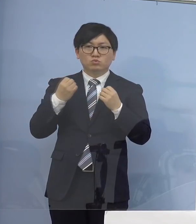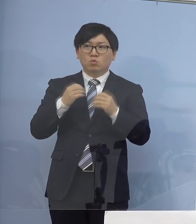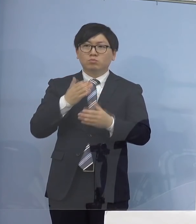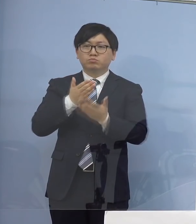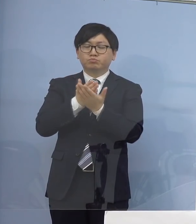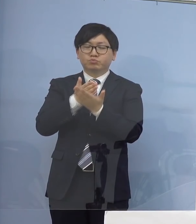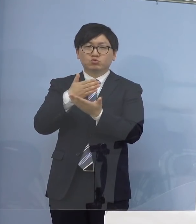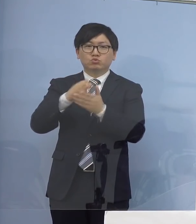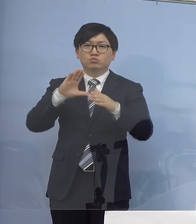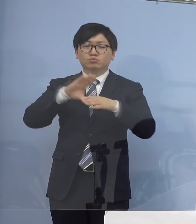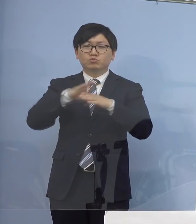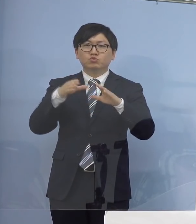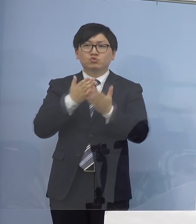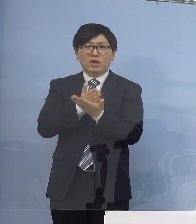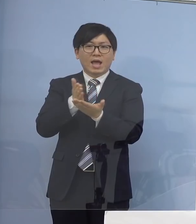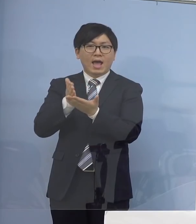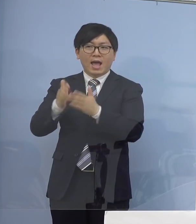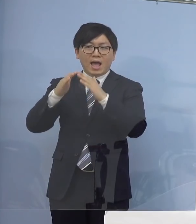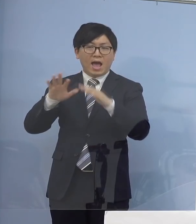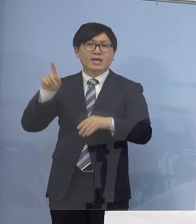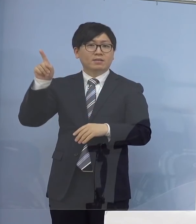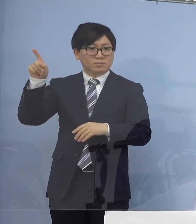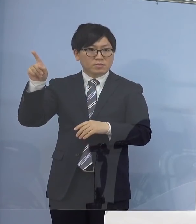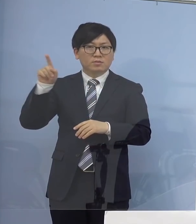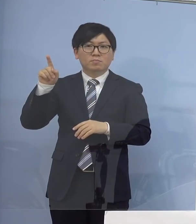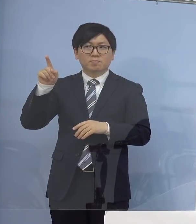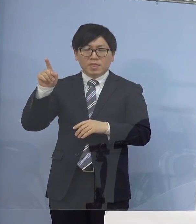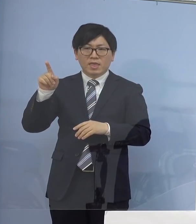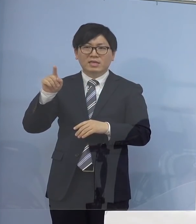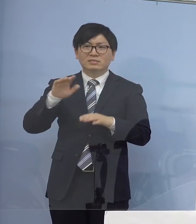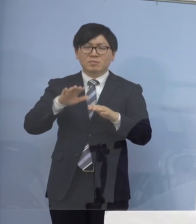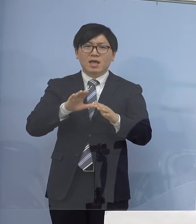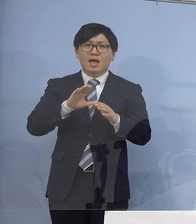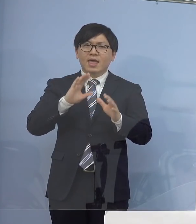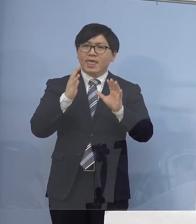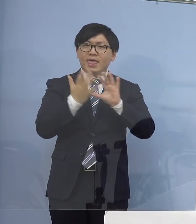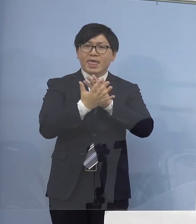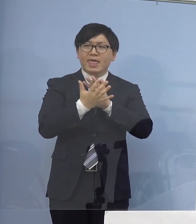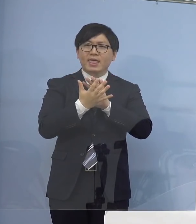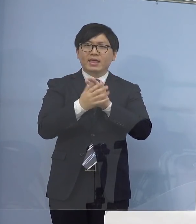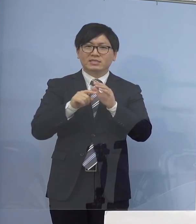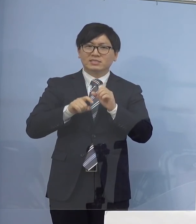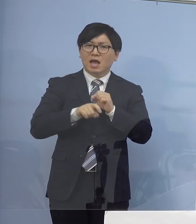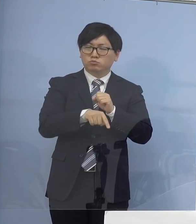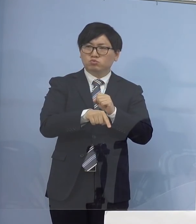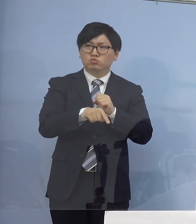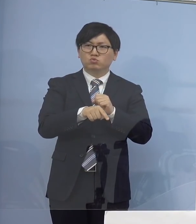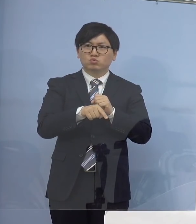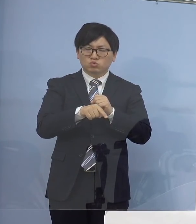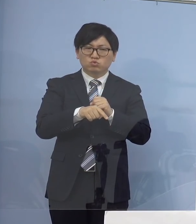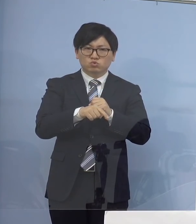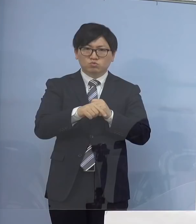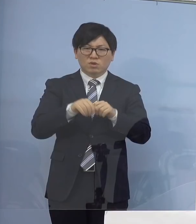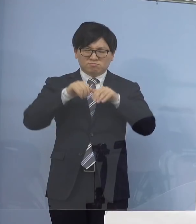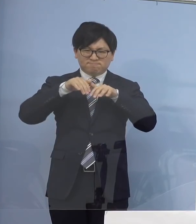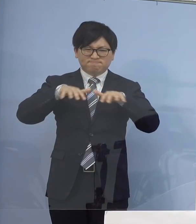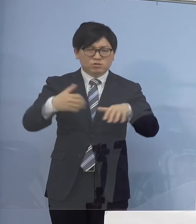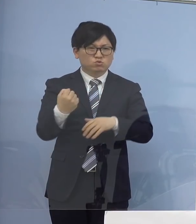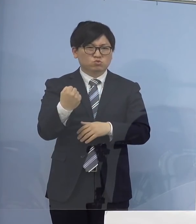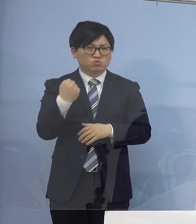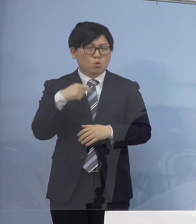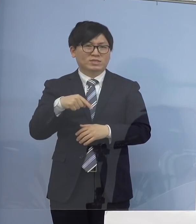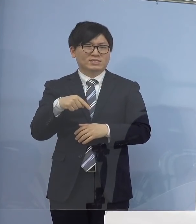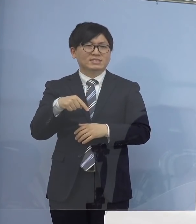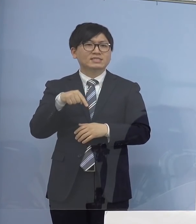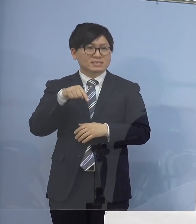こちらの方でやはりこの変異株、非常に感染力が強い 急拡大が一気に行われるということでありますので